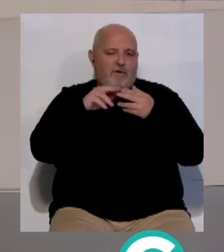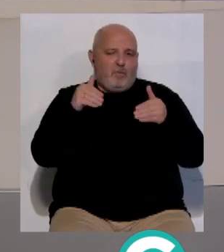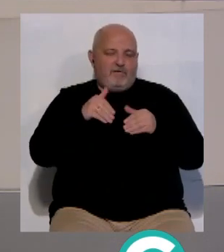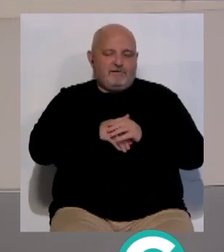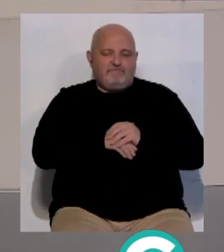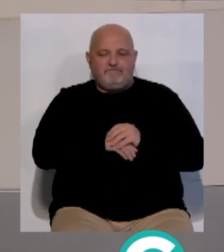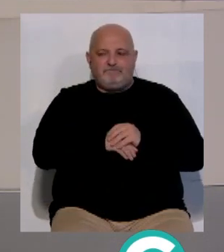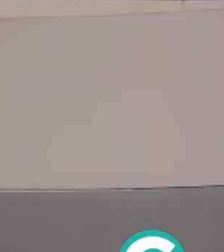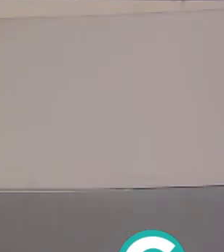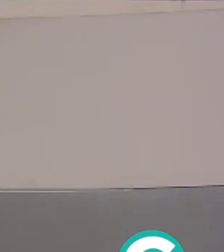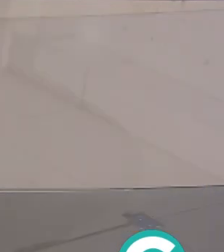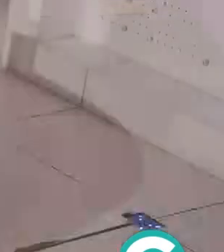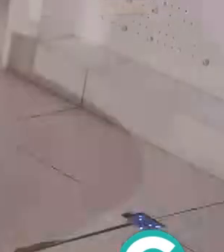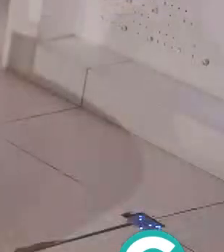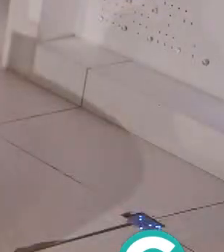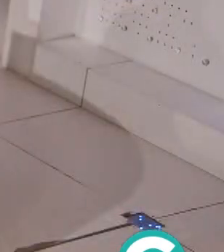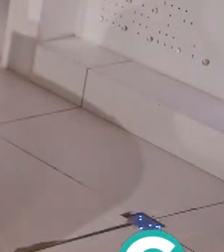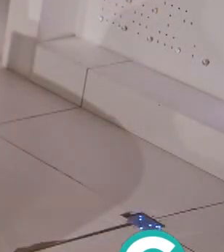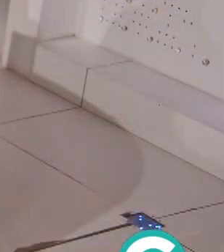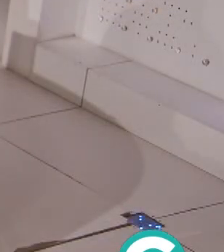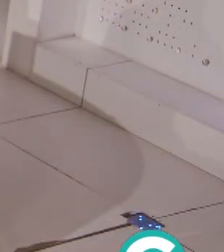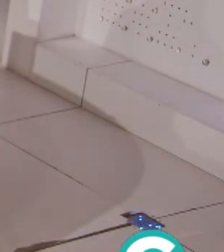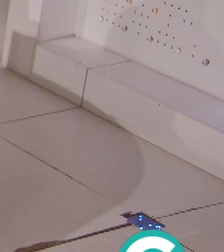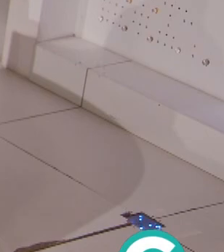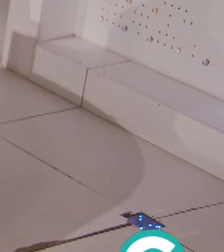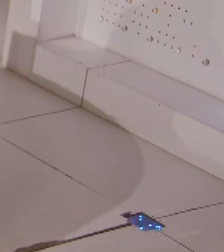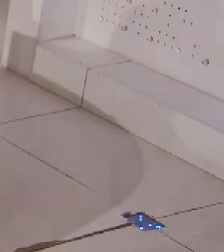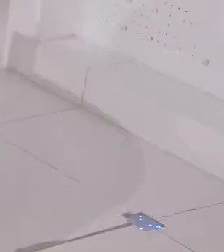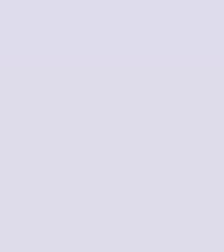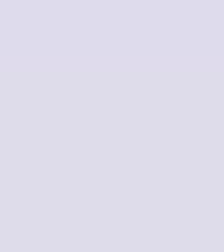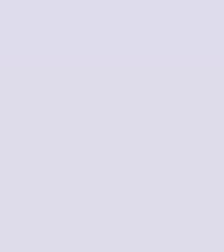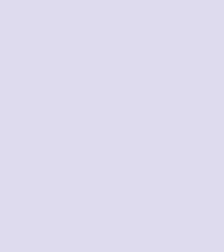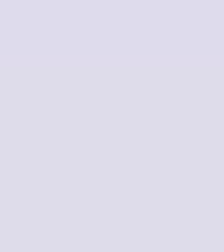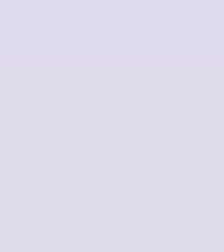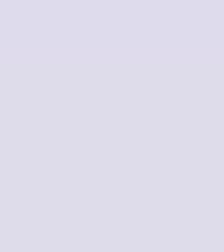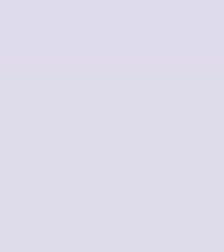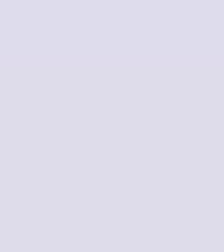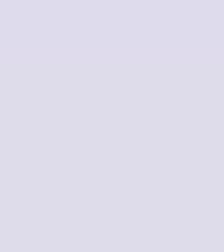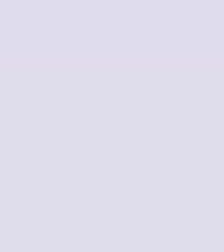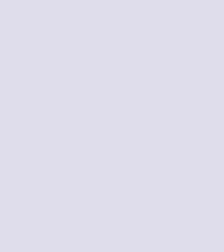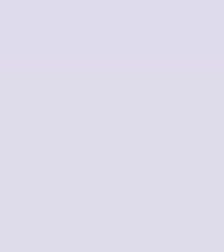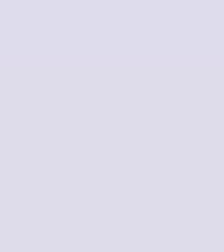noches